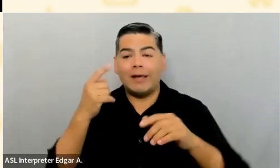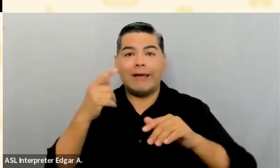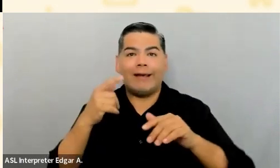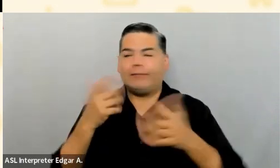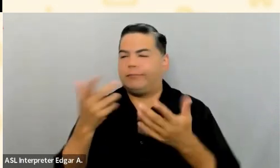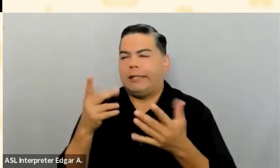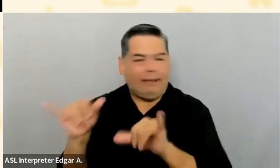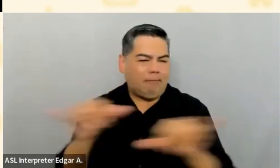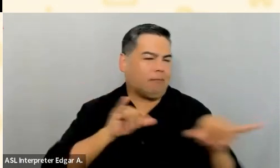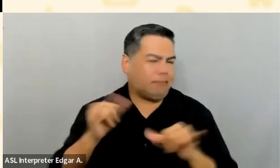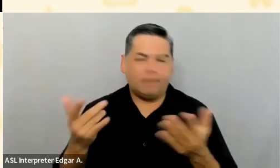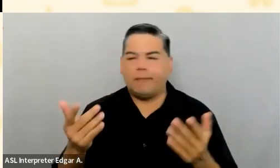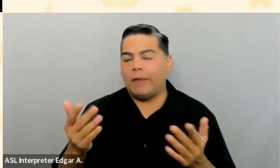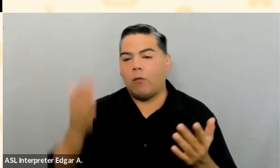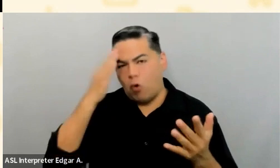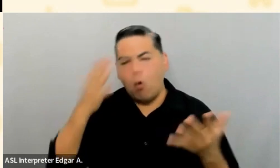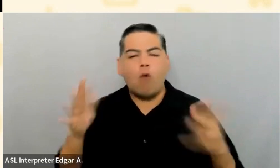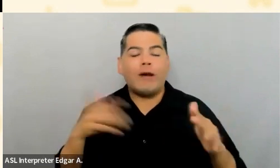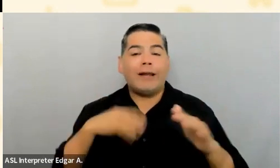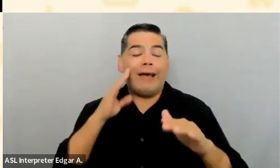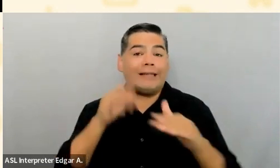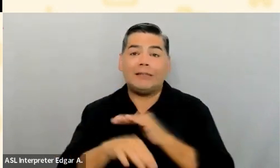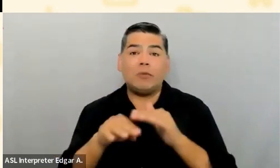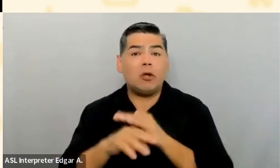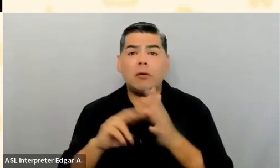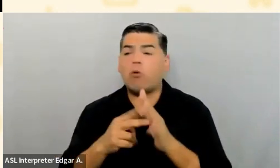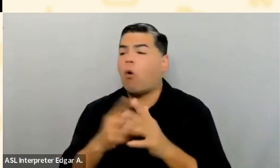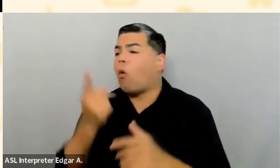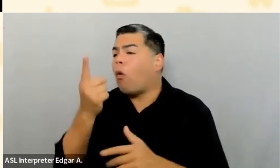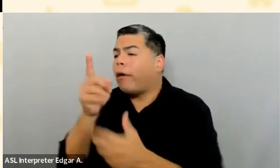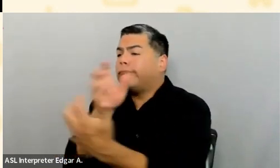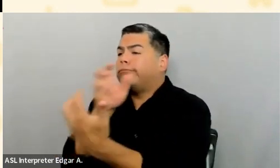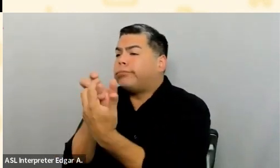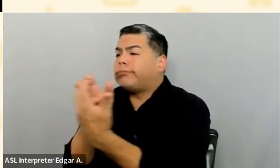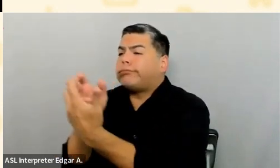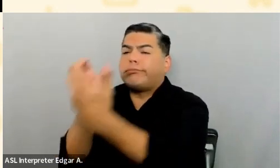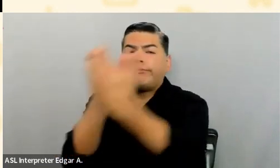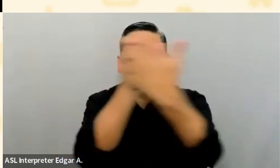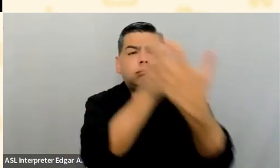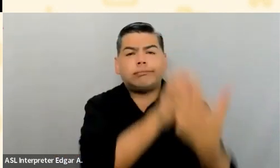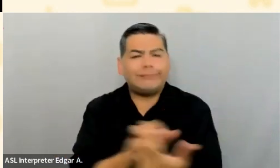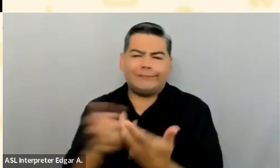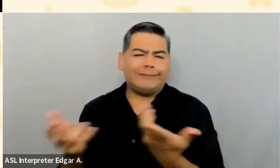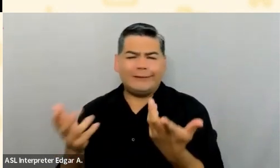no existe una talla única y todos tenemos momentos como esos...